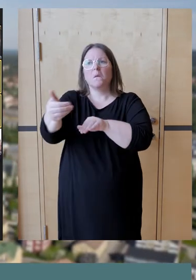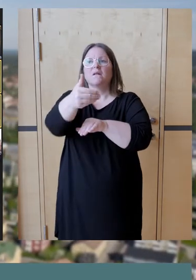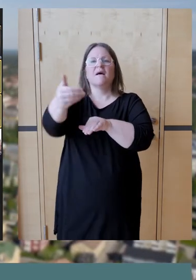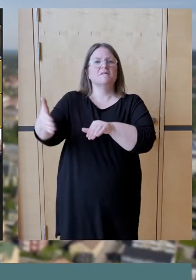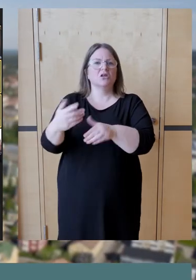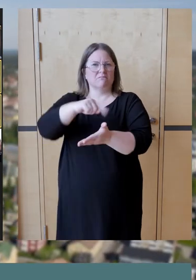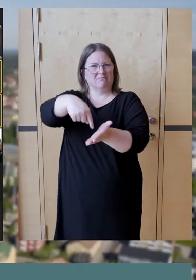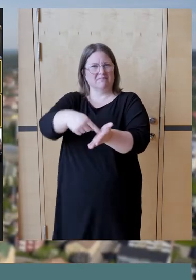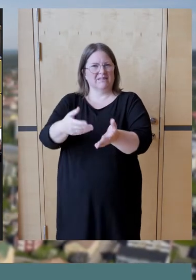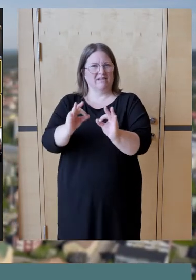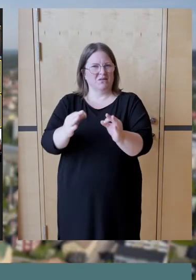Det skulle dessutom kunna få sen